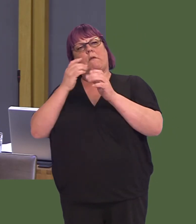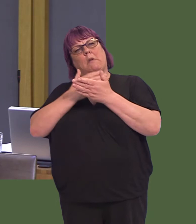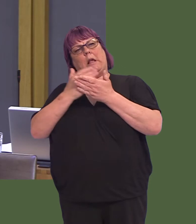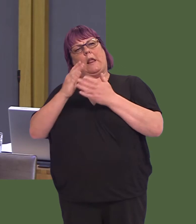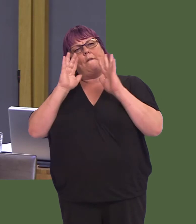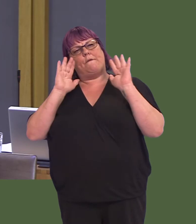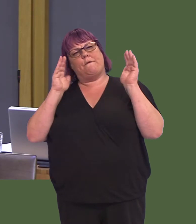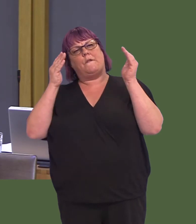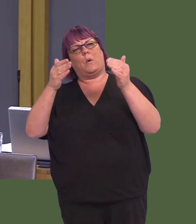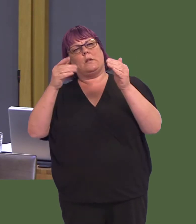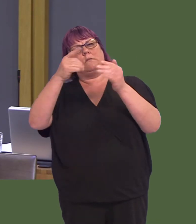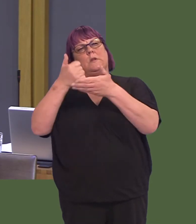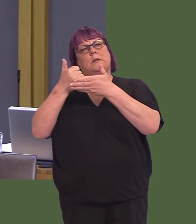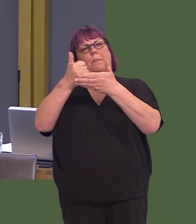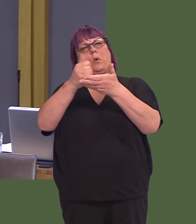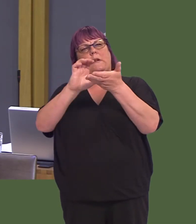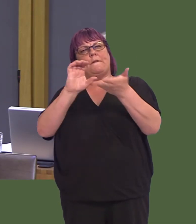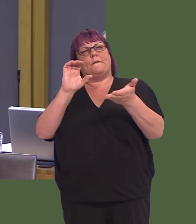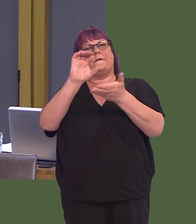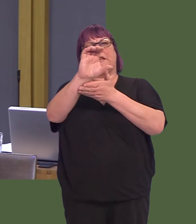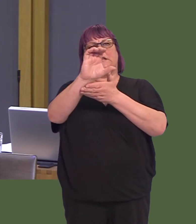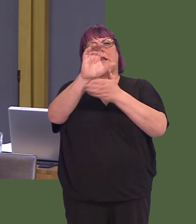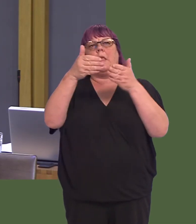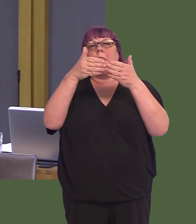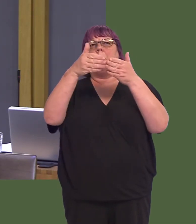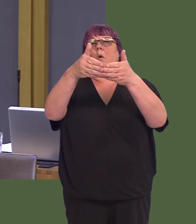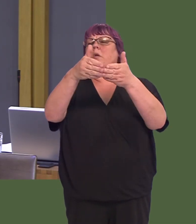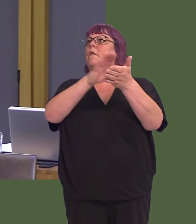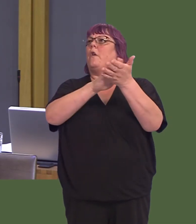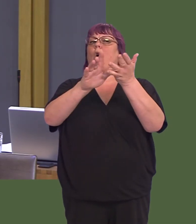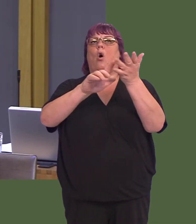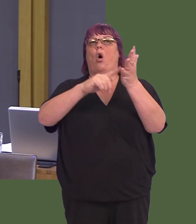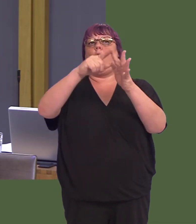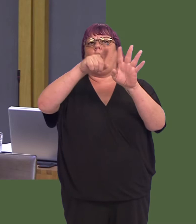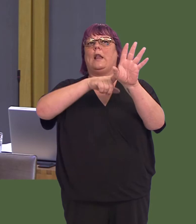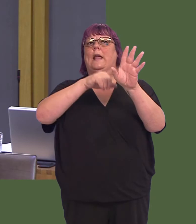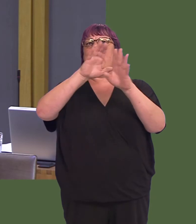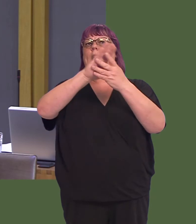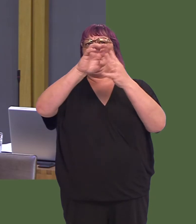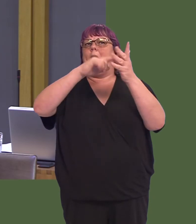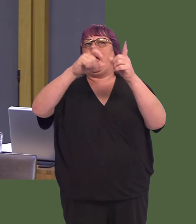ar gefnogi a buddsoddi ym mhorthladd Caergybi a'r isadeiledd trafnidiaeth, ac ati, sy'n